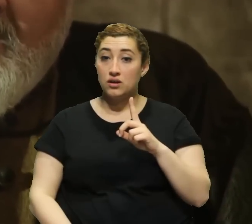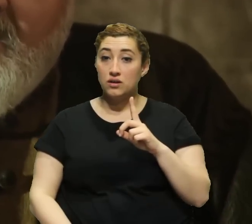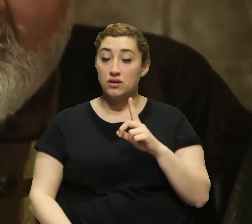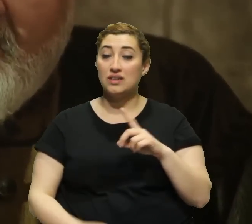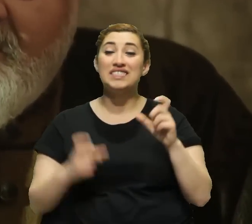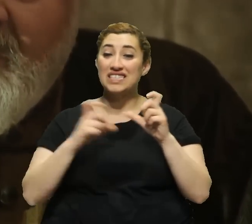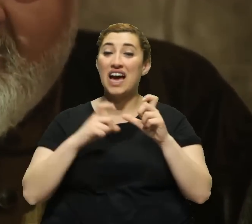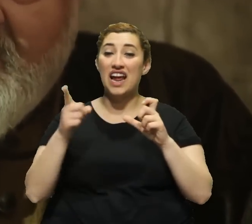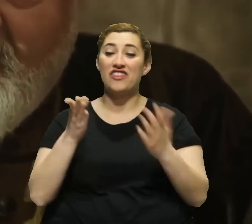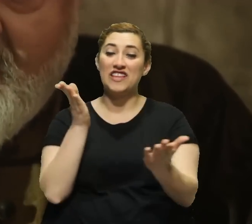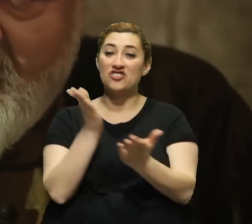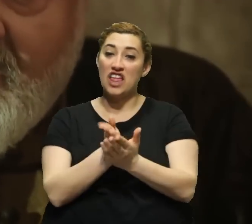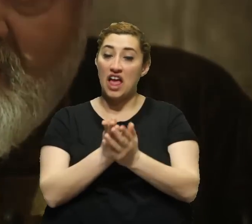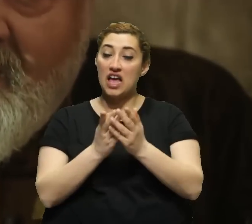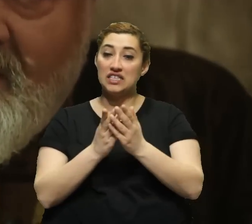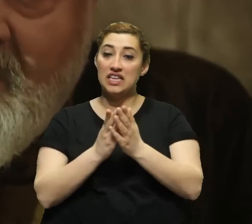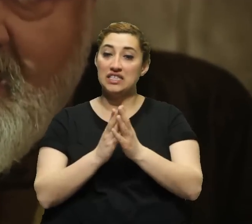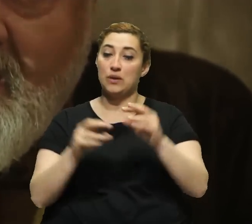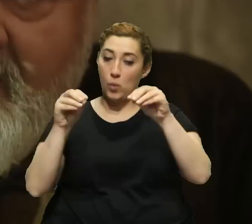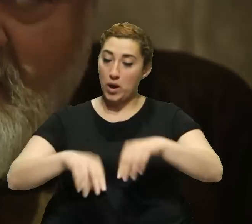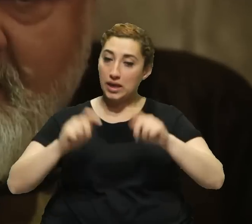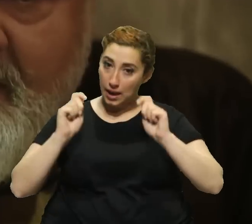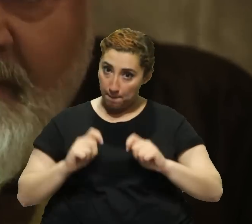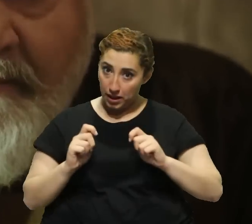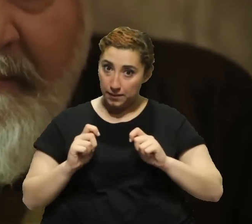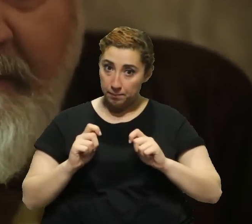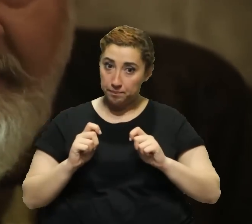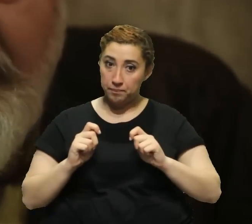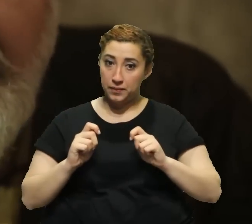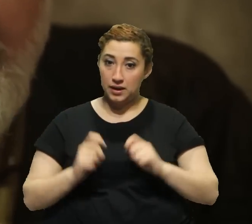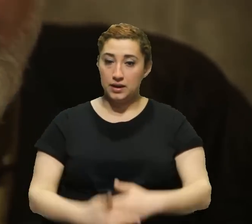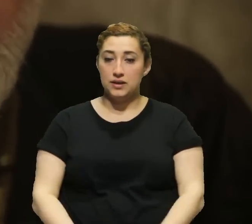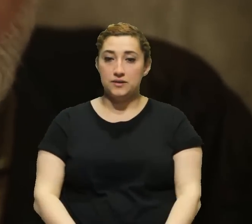...Sarı Ağa'nın cenazesini yataklayalım hele...